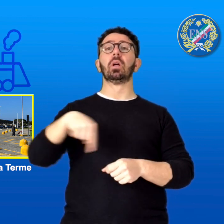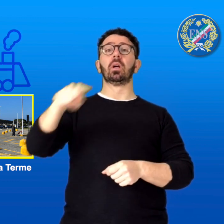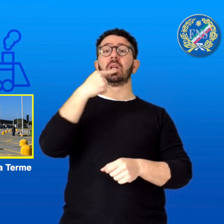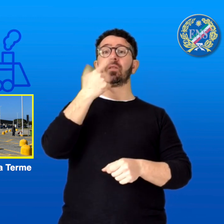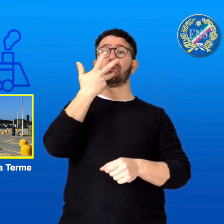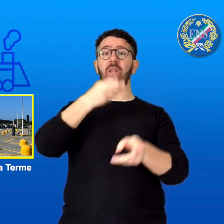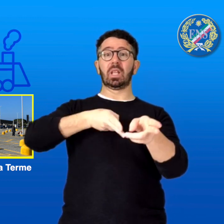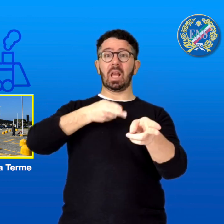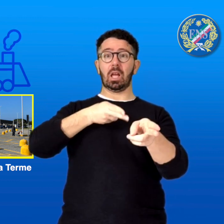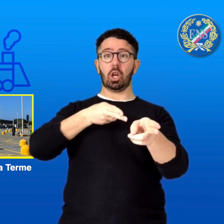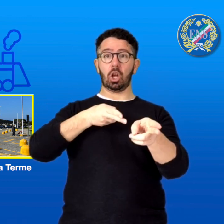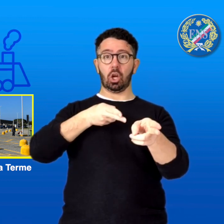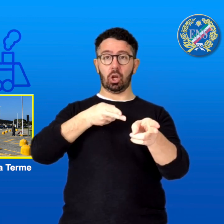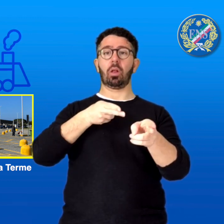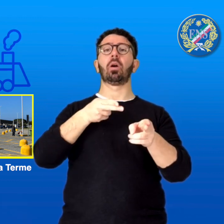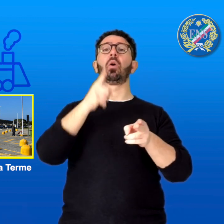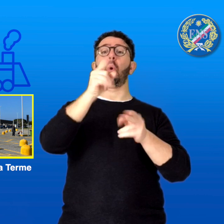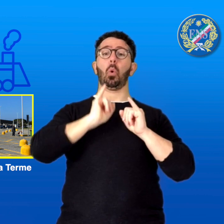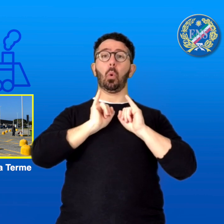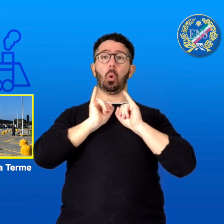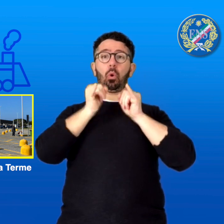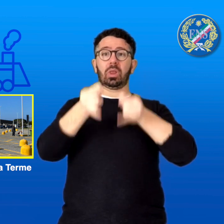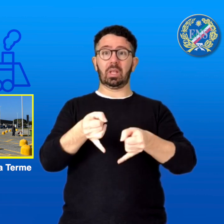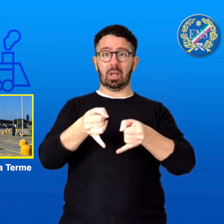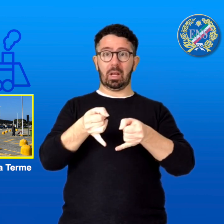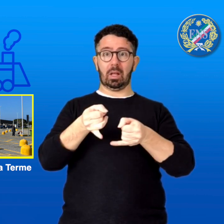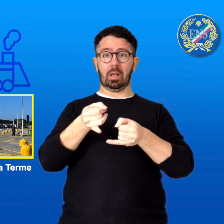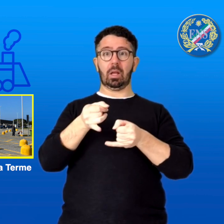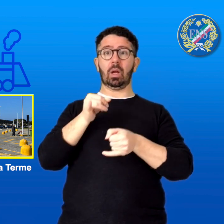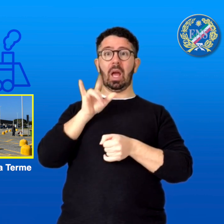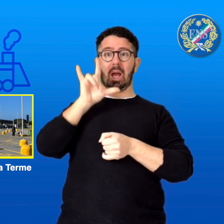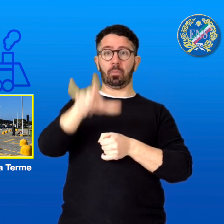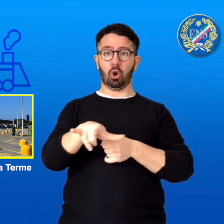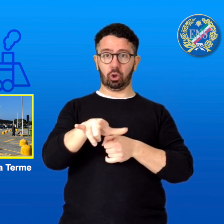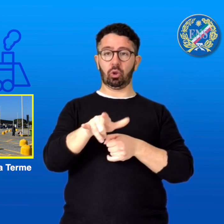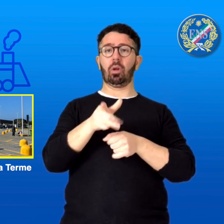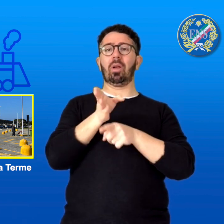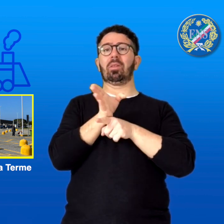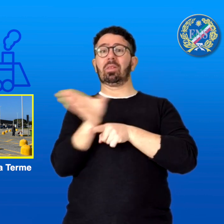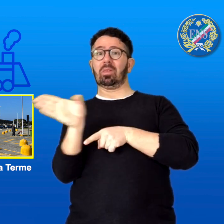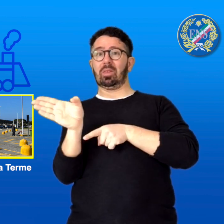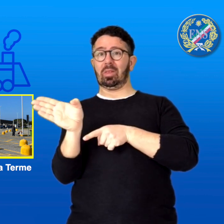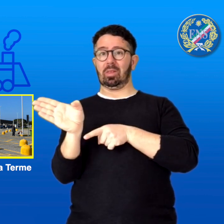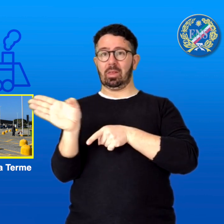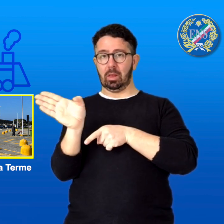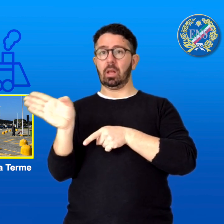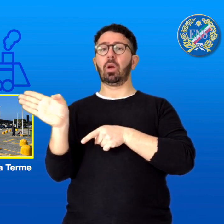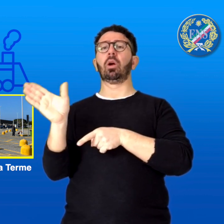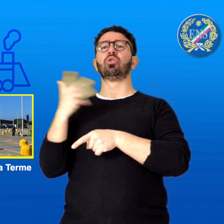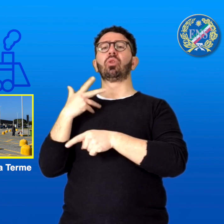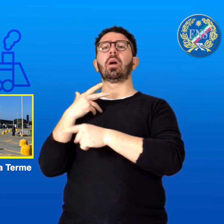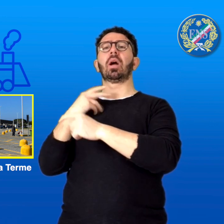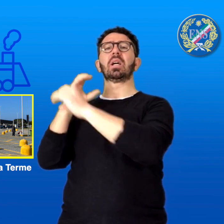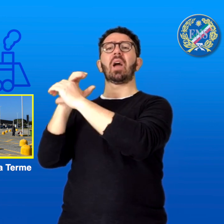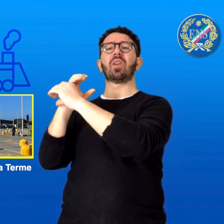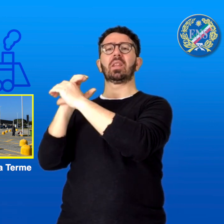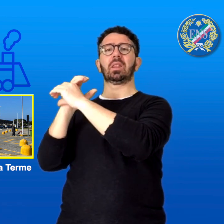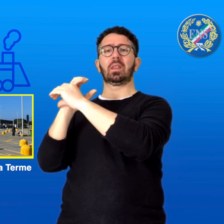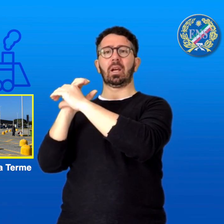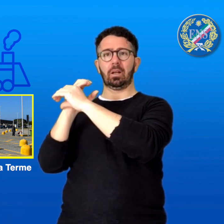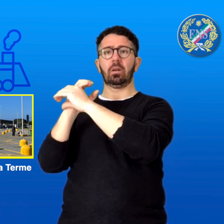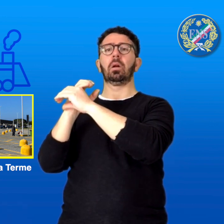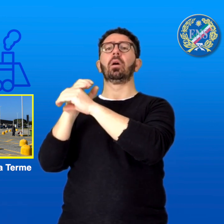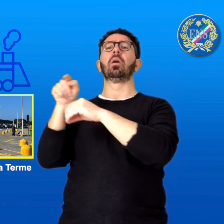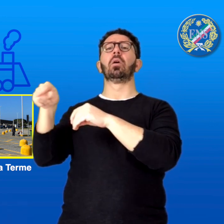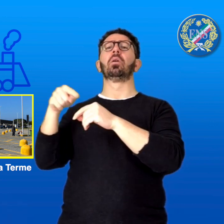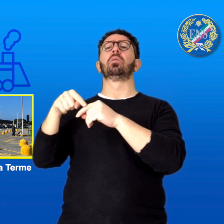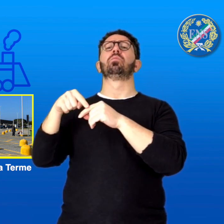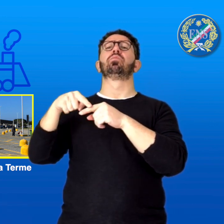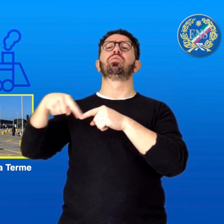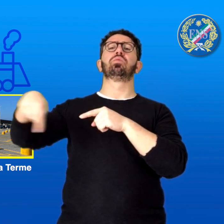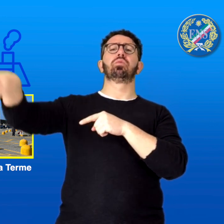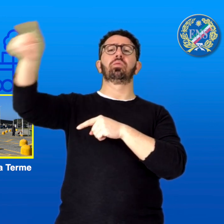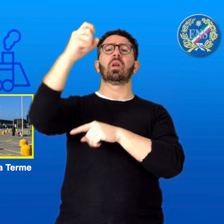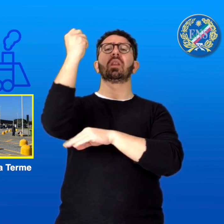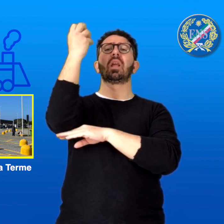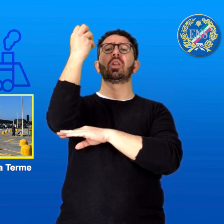Per chi vuole prendere il treno, all'uscita dell'aeroporto bisogna girare a sinistra dove c'è la navetta